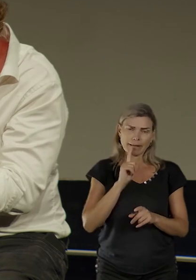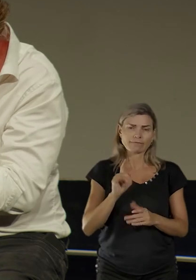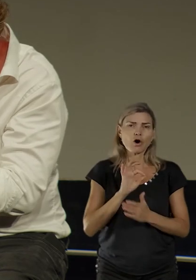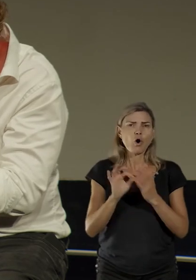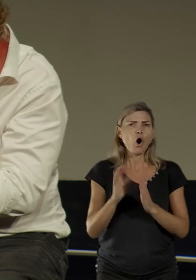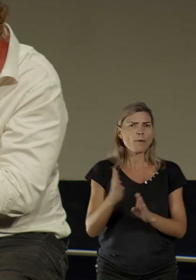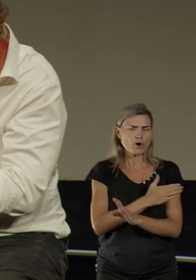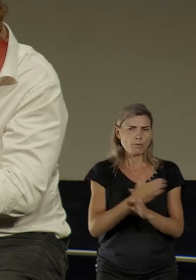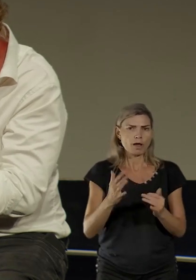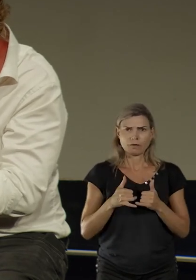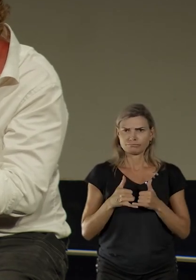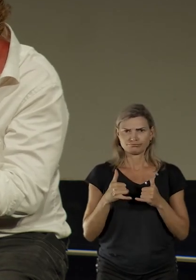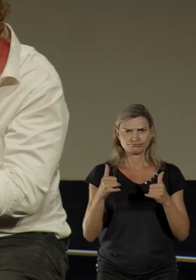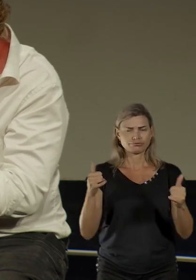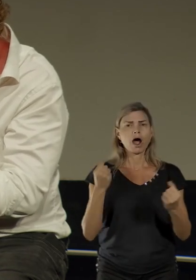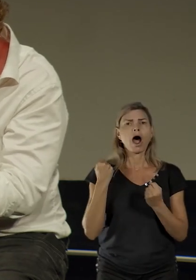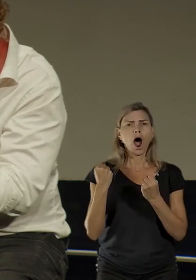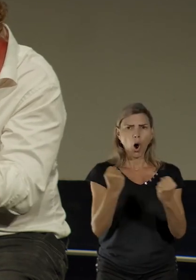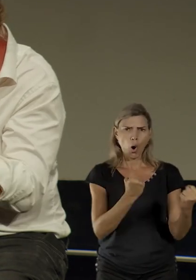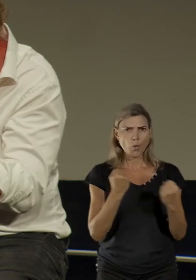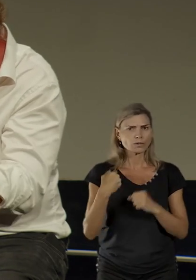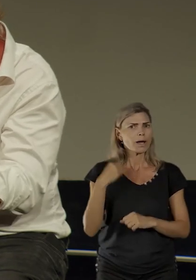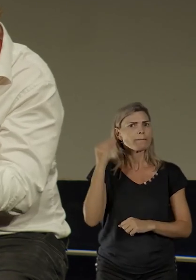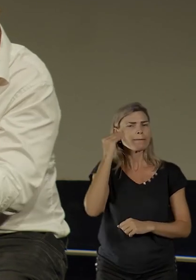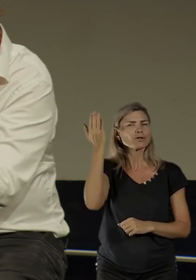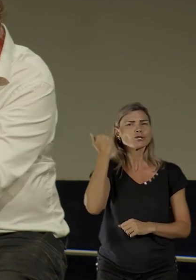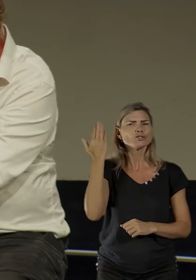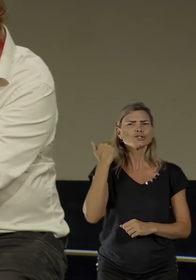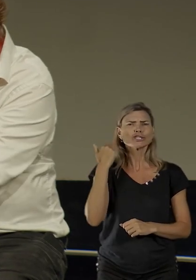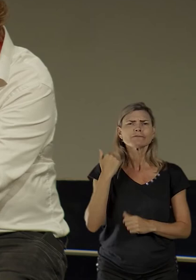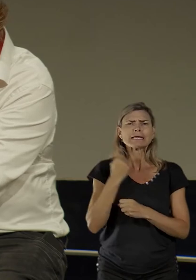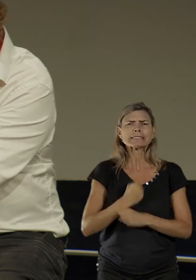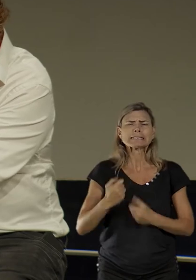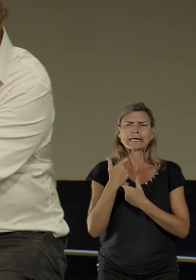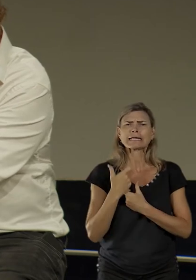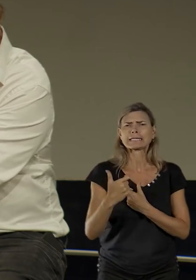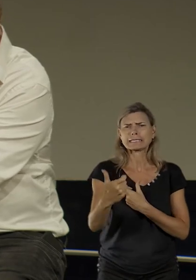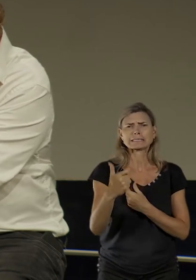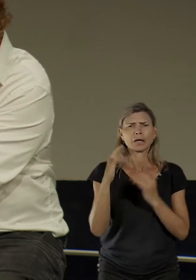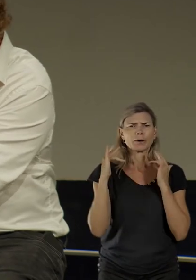Já si pamatuju ulice ještě úplně bez aut. Vedle byla nějaká ambasáda, tam stály dva